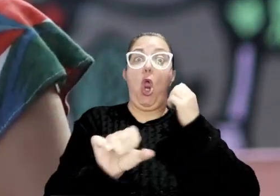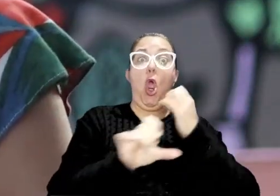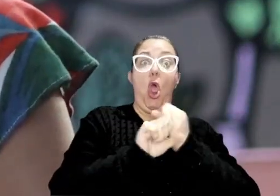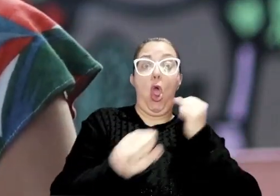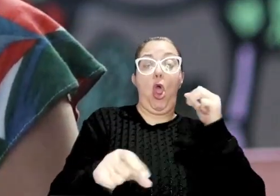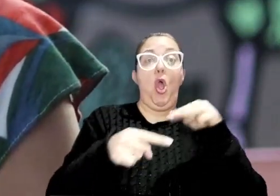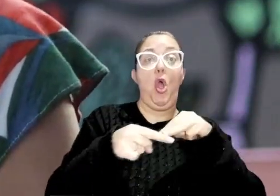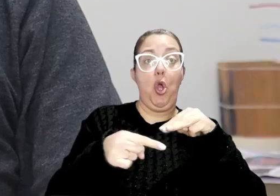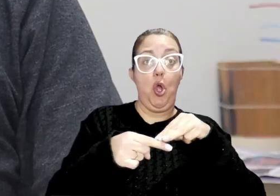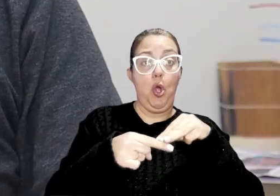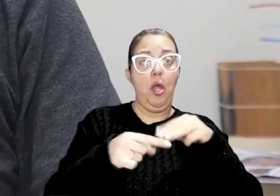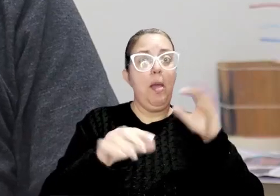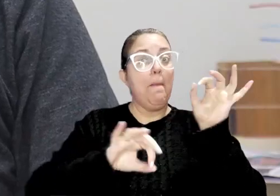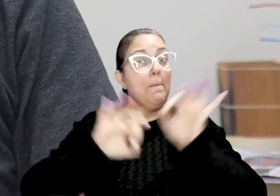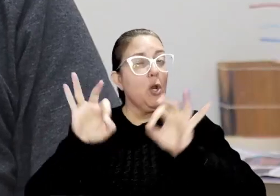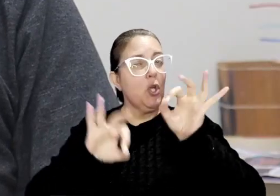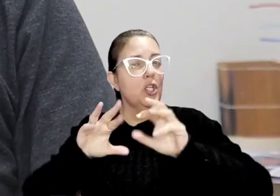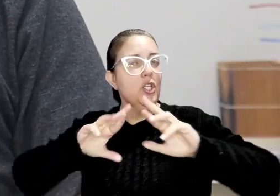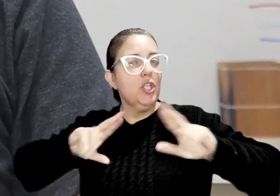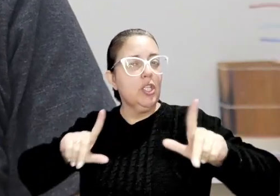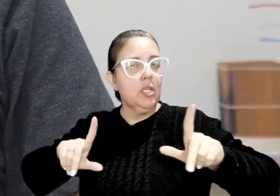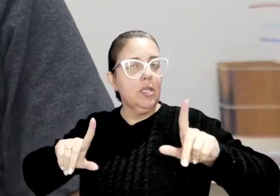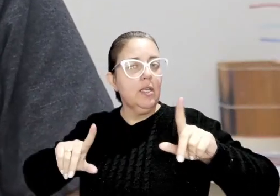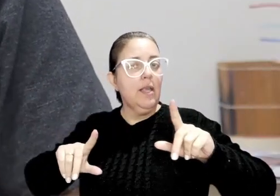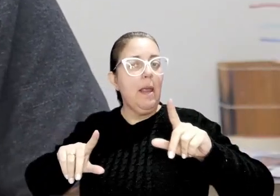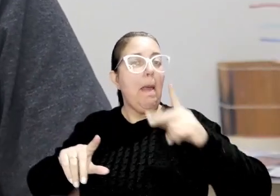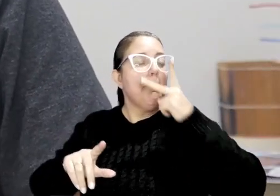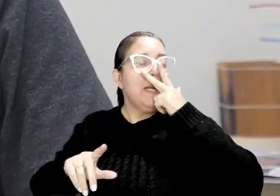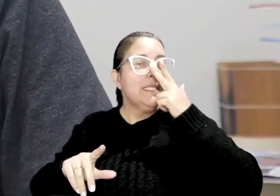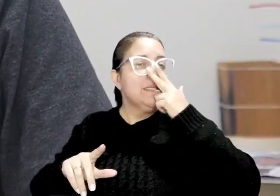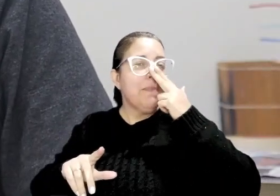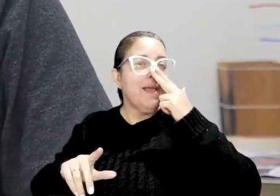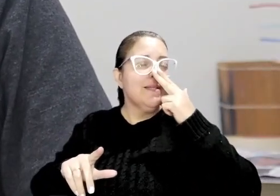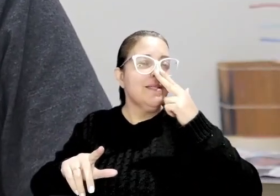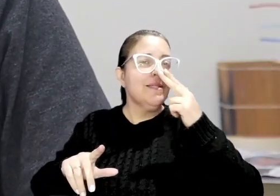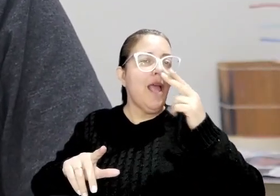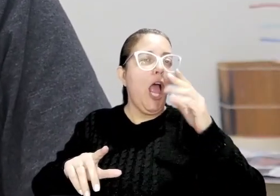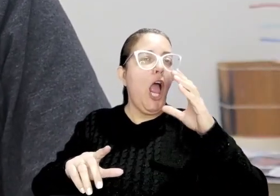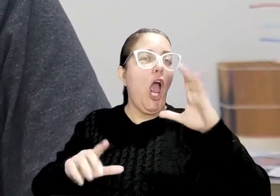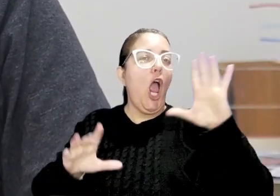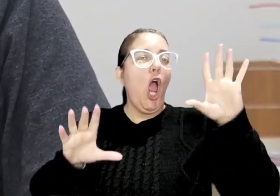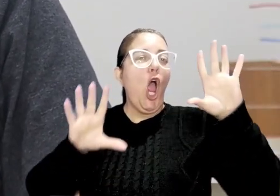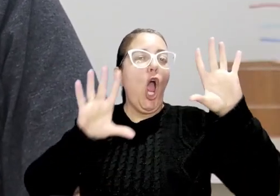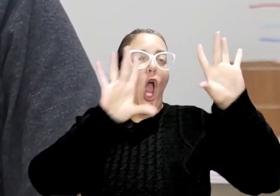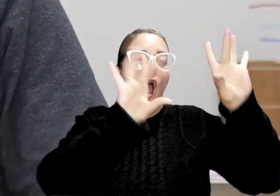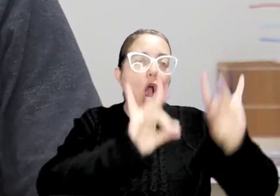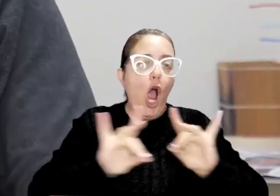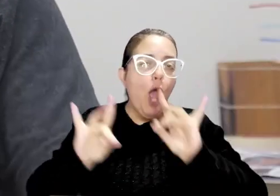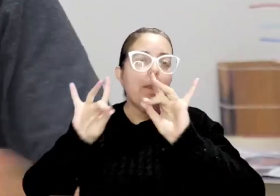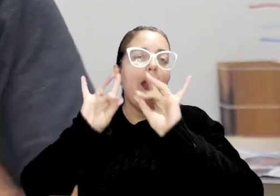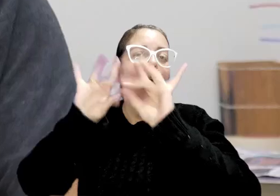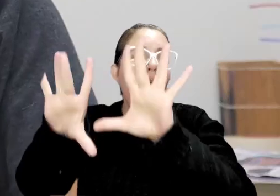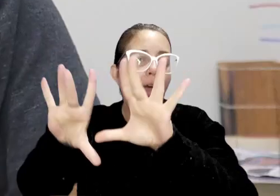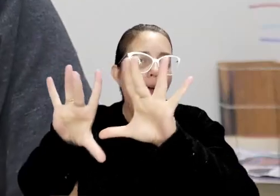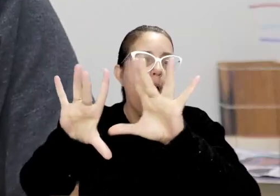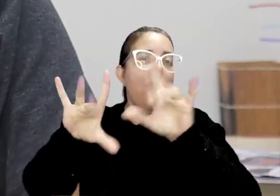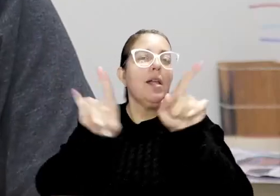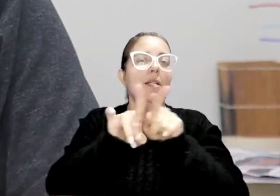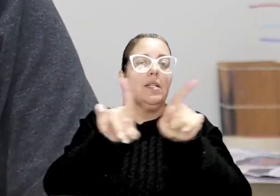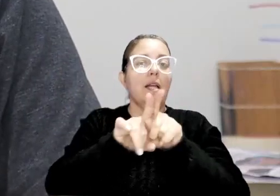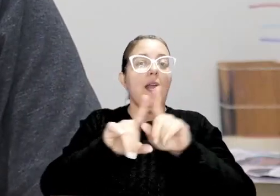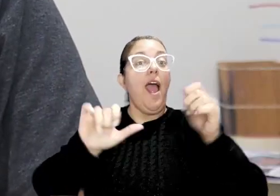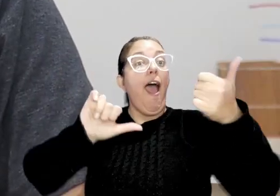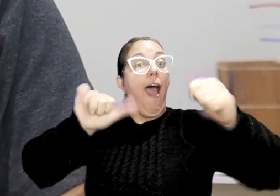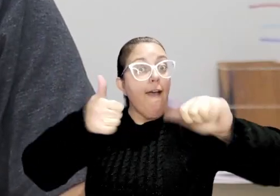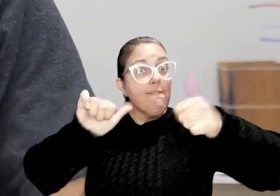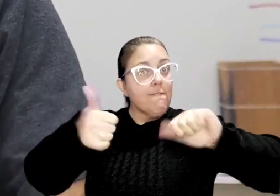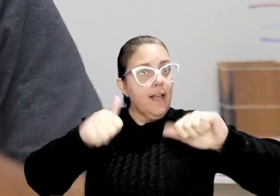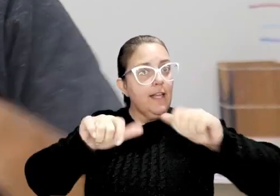vezes assim né agora na avaliação de impacto desafio é integrar regionalmente é é abrir um